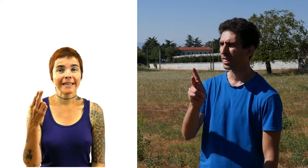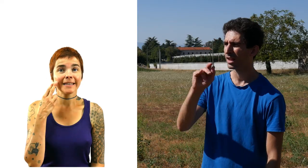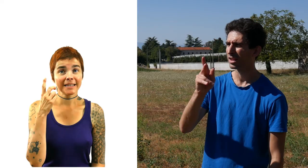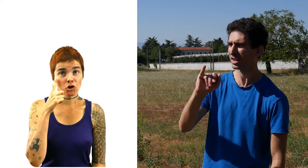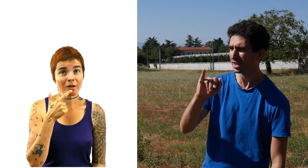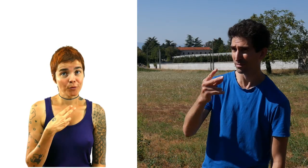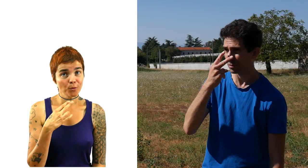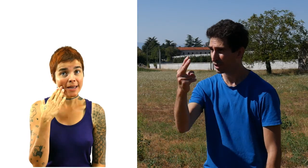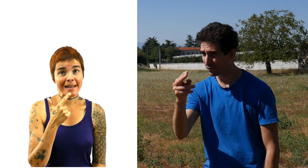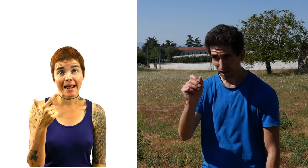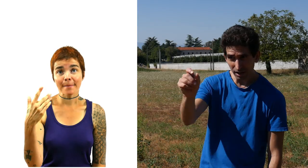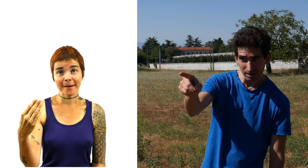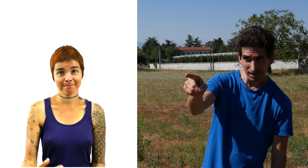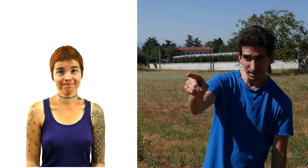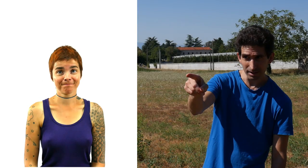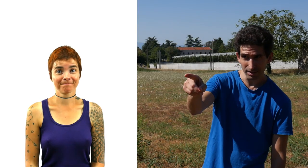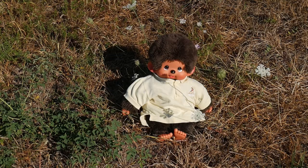Kiki ? Je l’ai vu, il est là-bas.